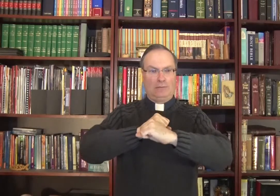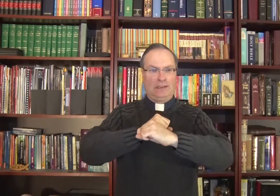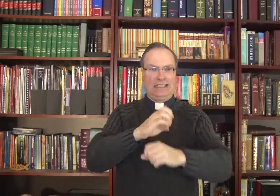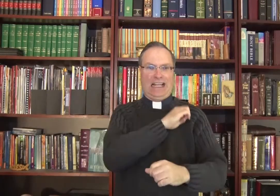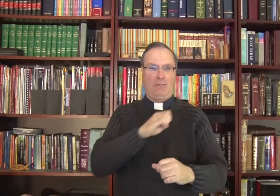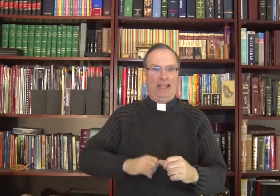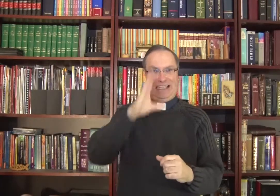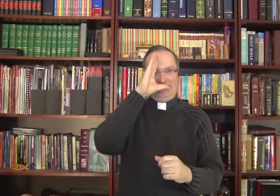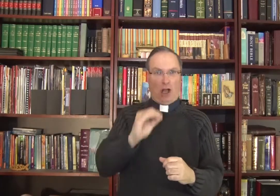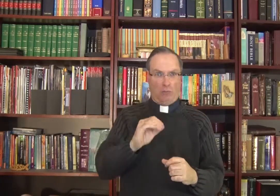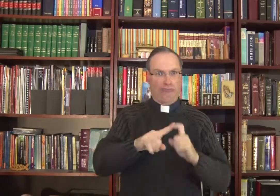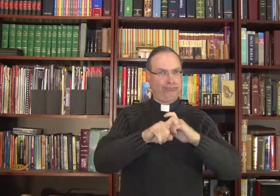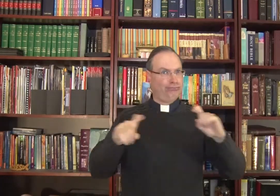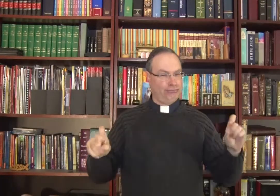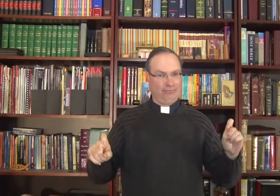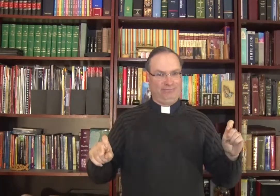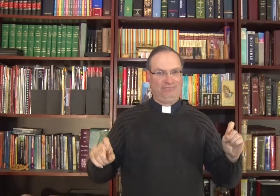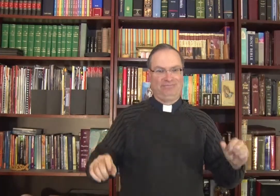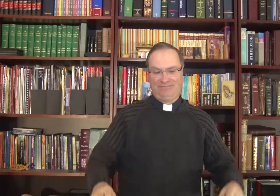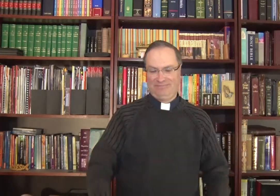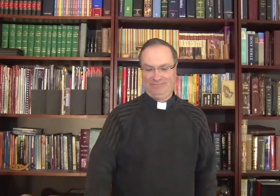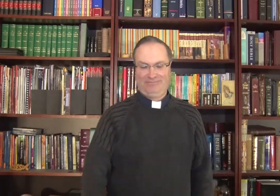des empires des hommes, etc.